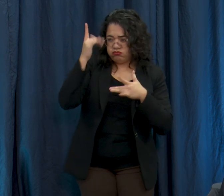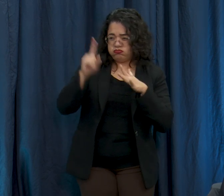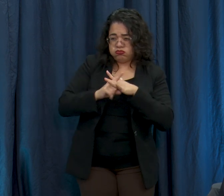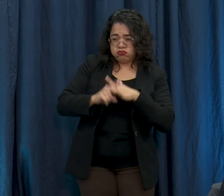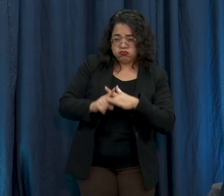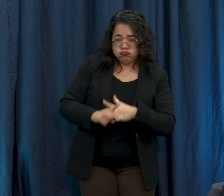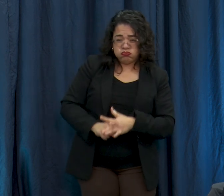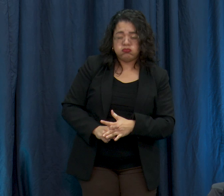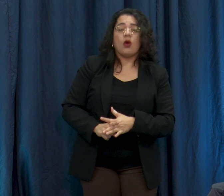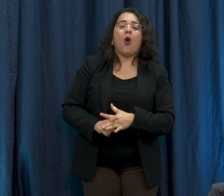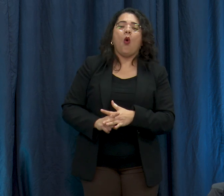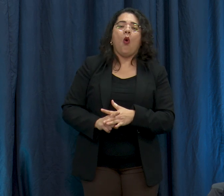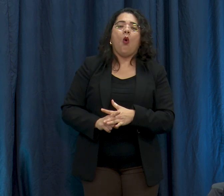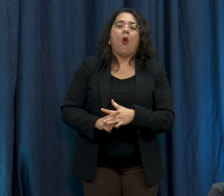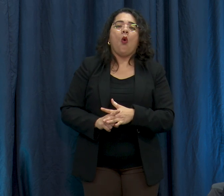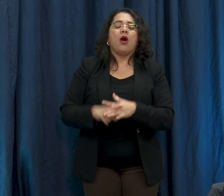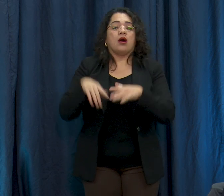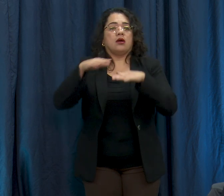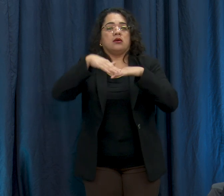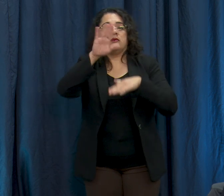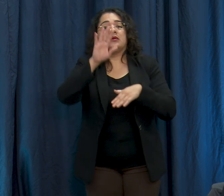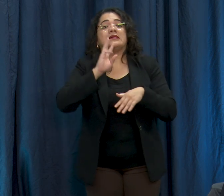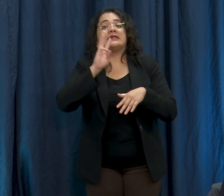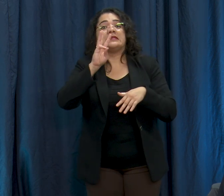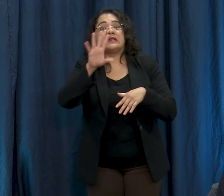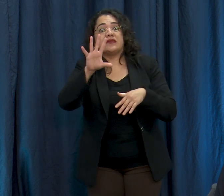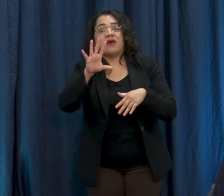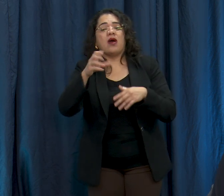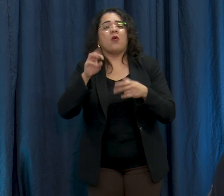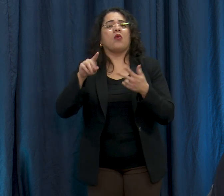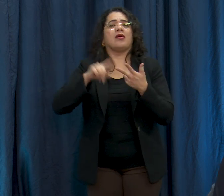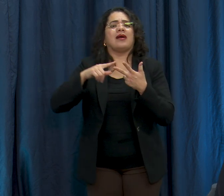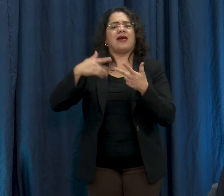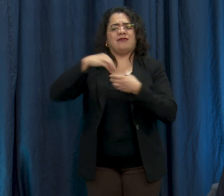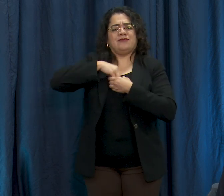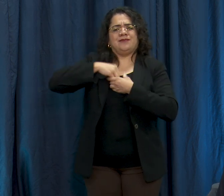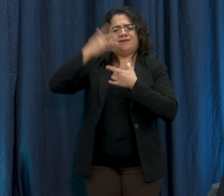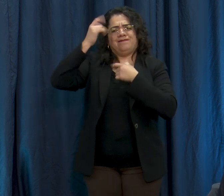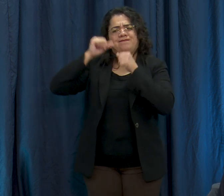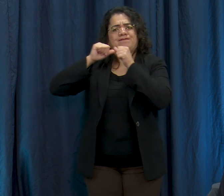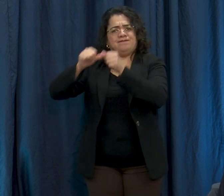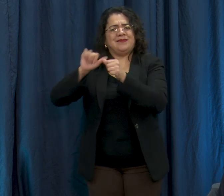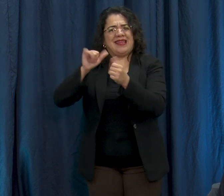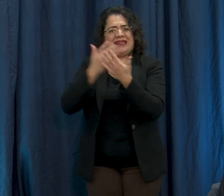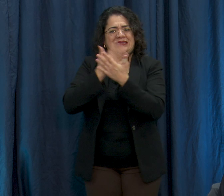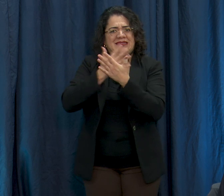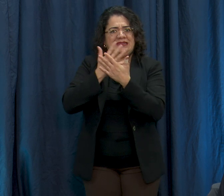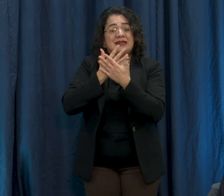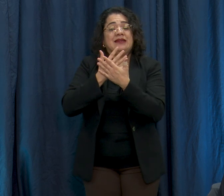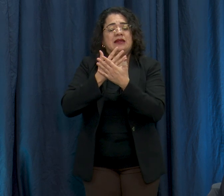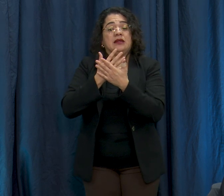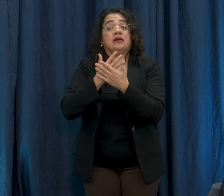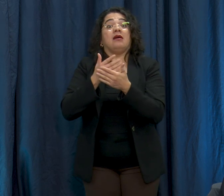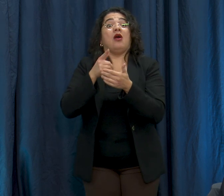yeah las personas deci centi Cinco años o mas las pruebas esperamos que de